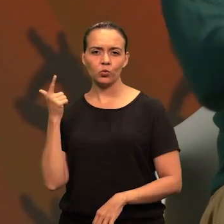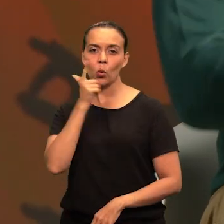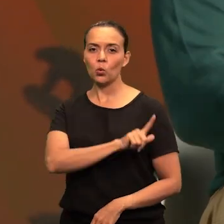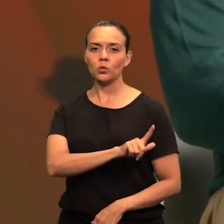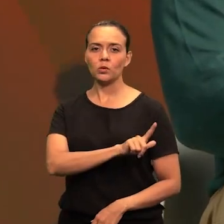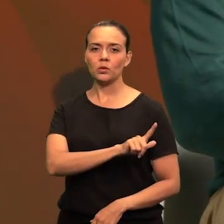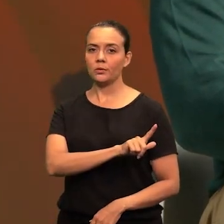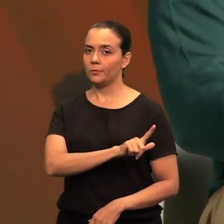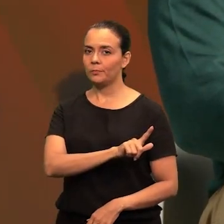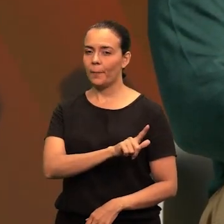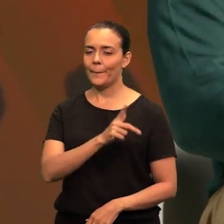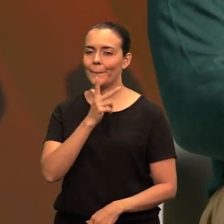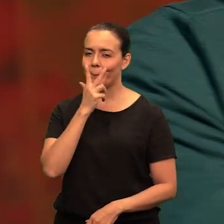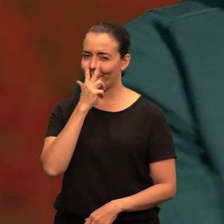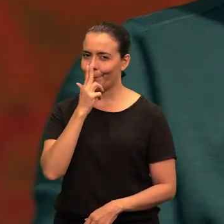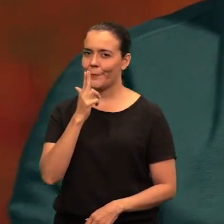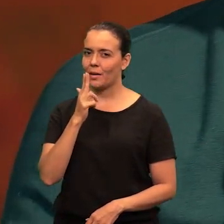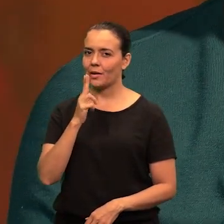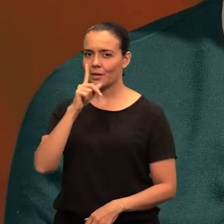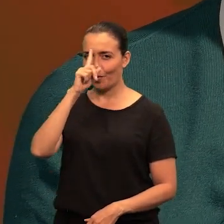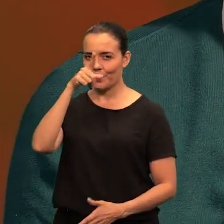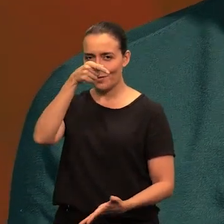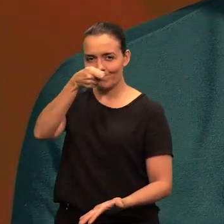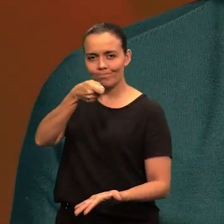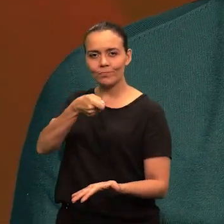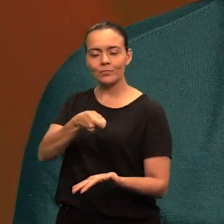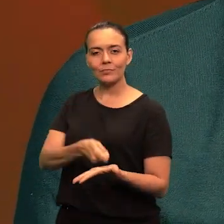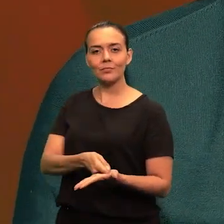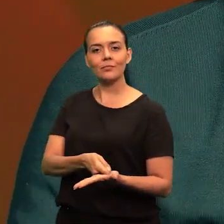ele tem um viés autoritário. Não dá para pura e simplesmente dizer